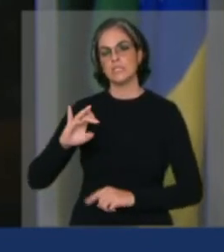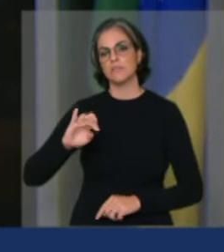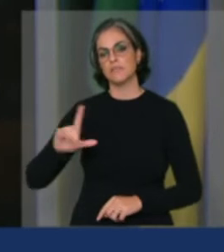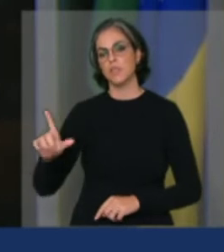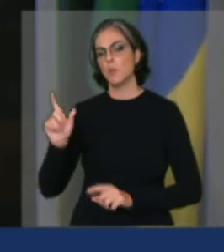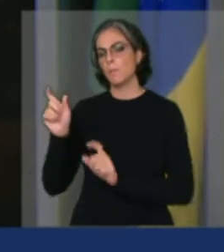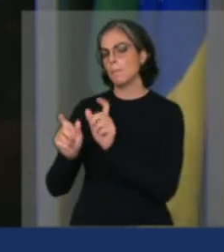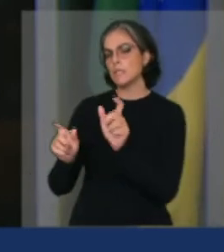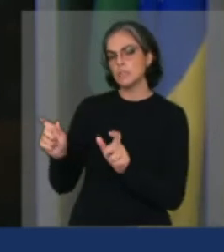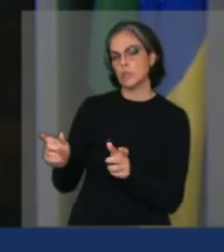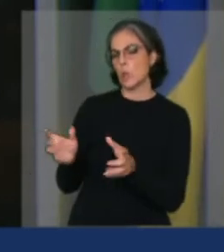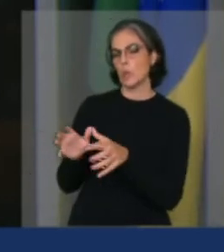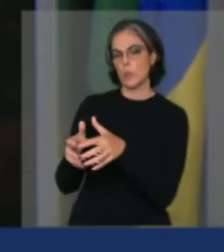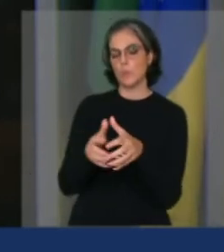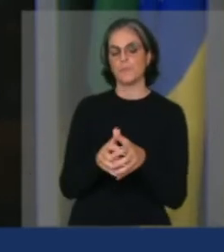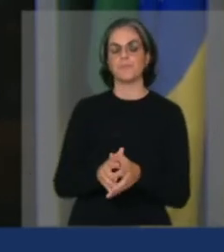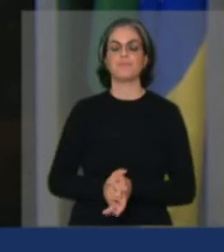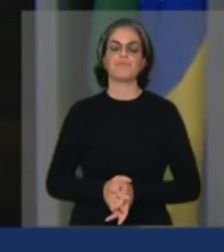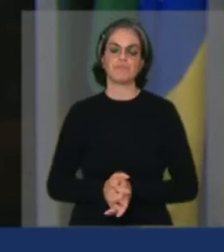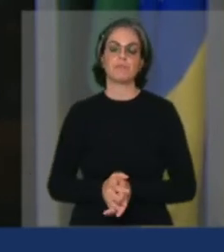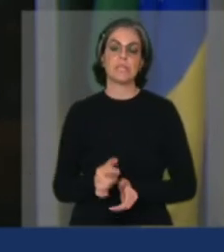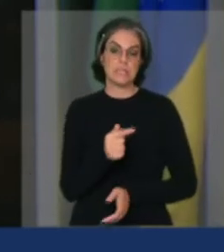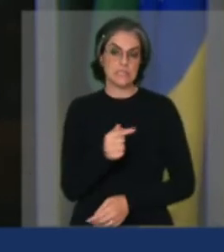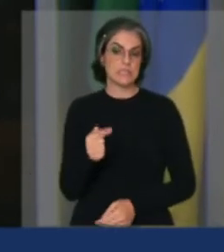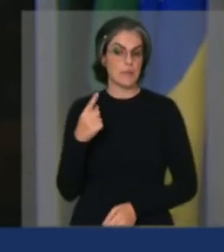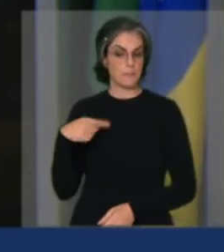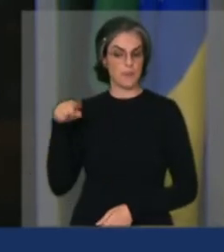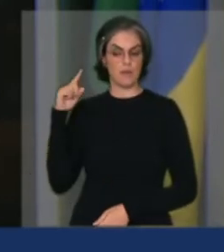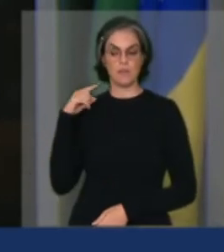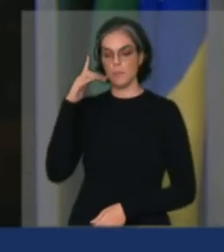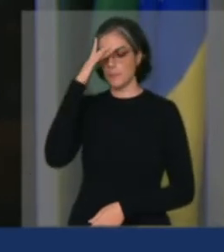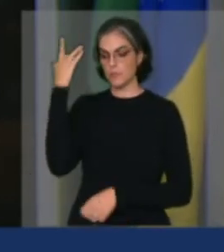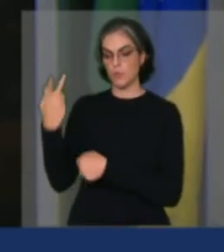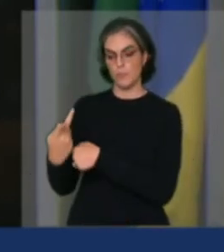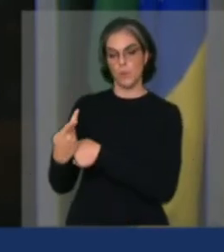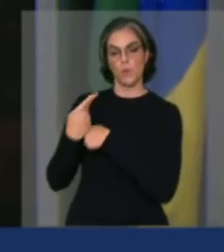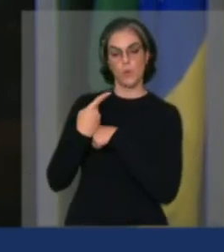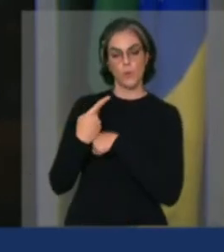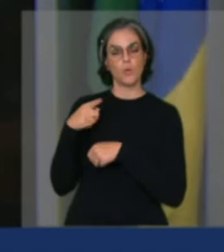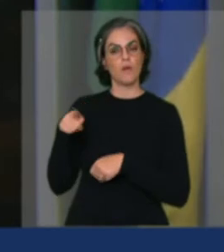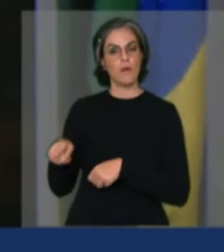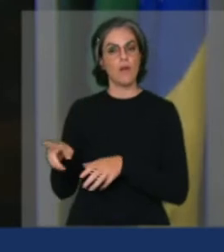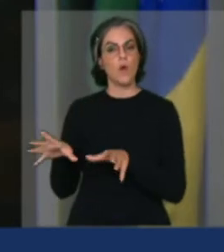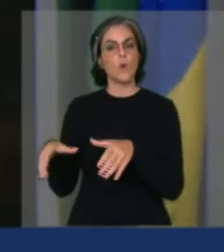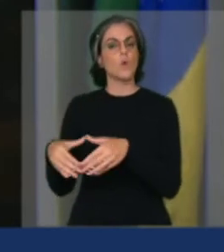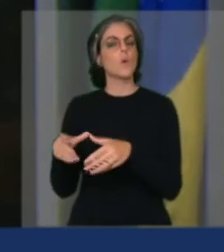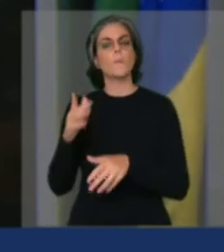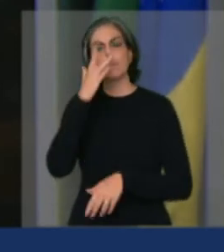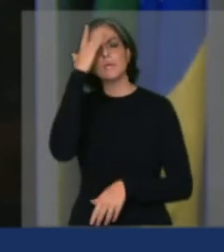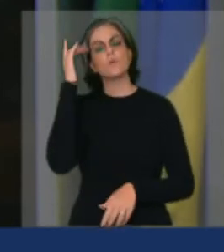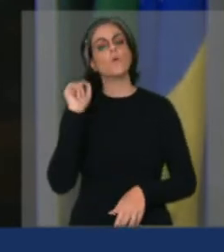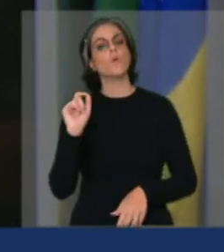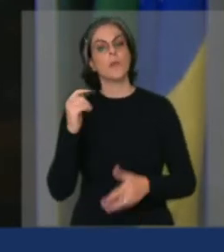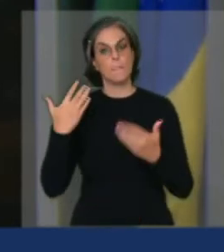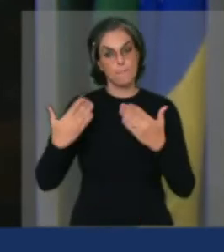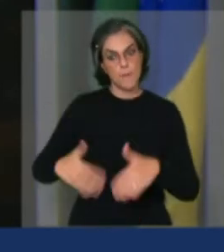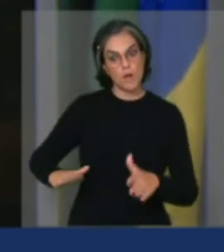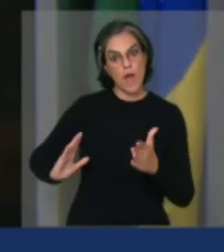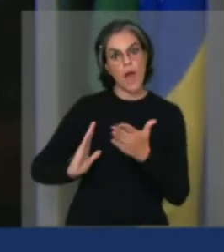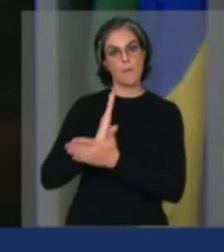SEMANA, RECEBI UM GRUPO DE... DE APROVADOS NO CONCURSO PÚ BLICO, DA POLÍCIA FEDERAL, MAS QUE AINDA NÃO TOMARAM POSSE. E POR ISSO, SENHOR